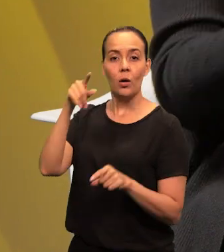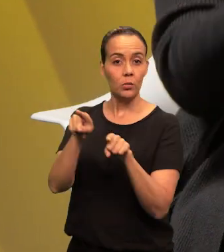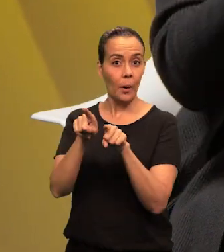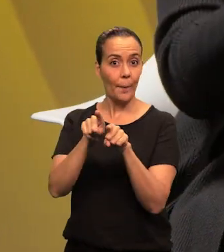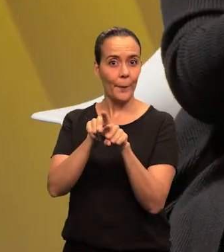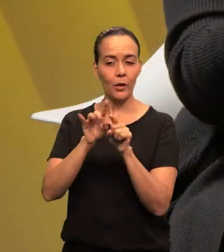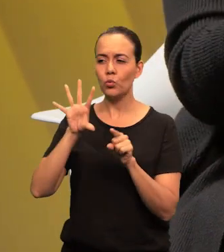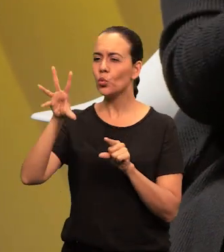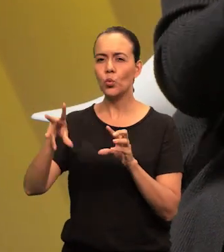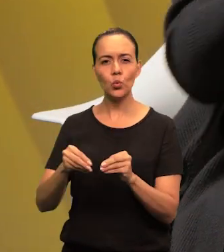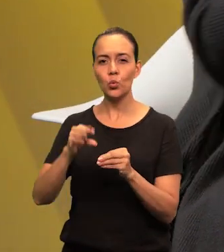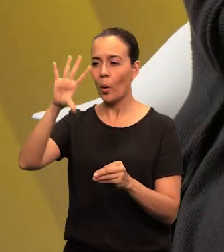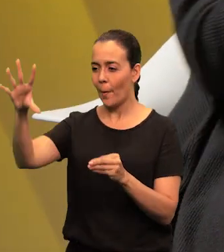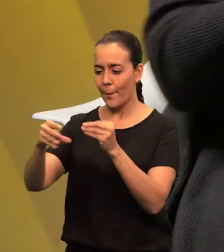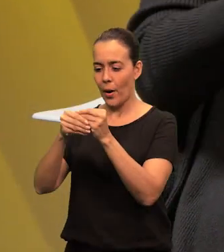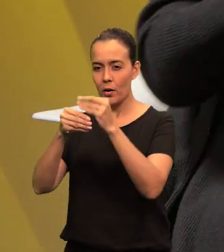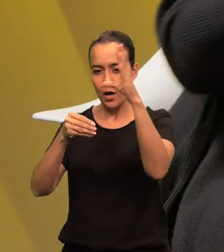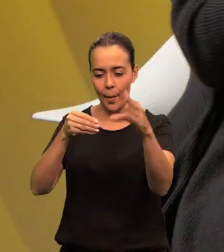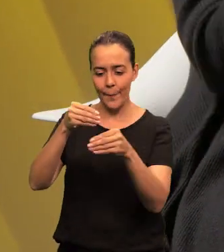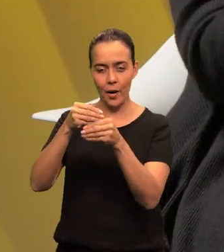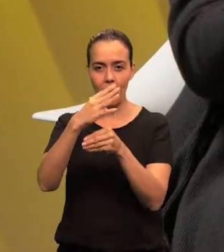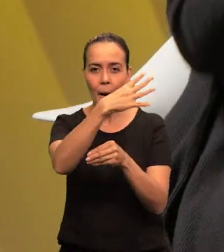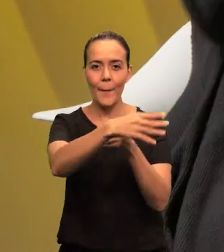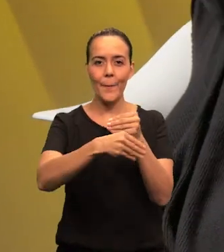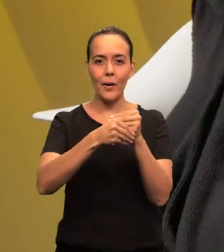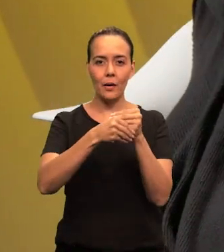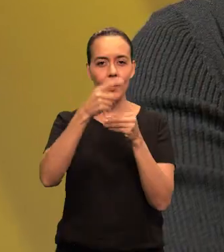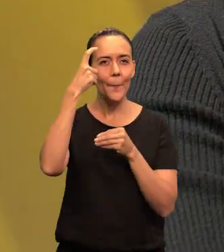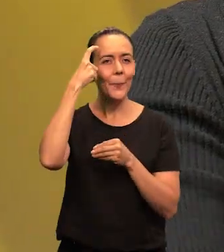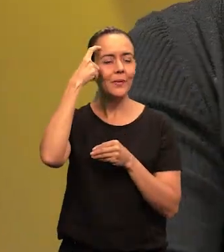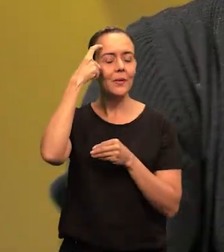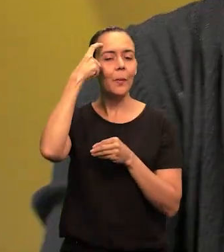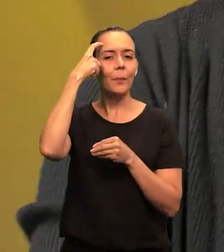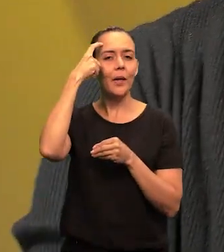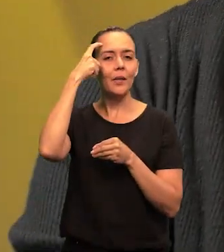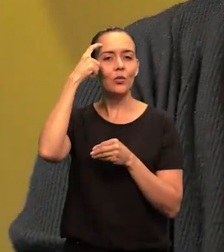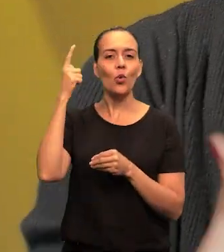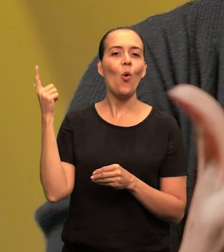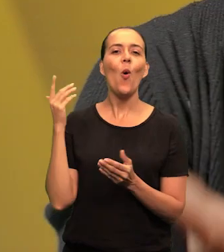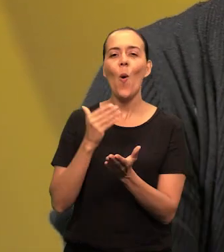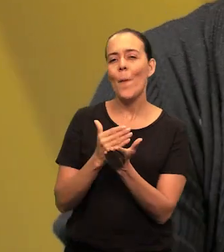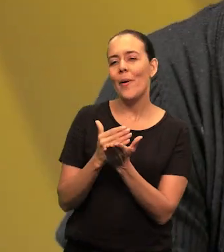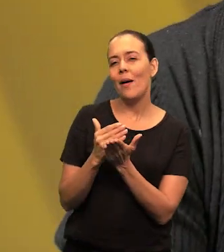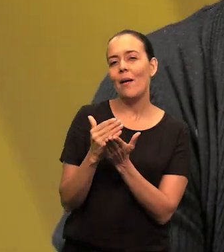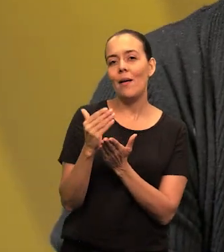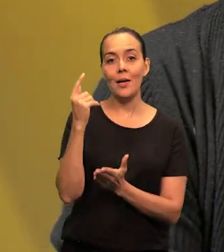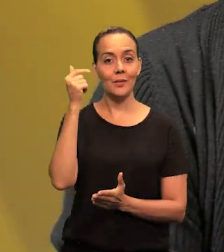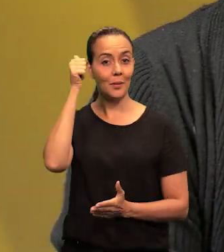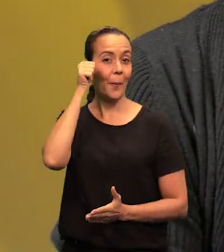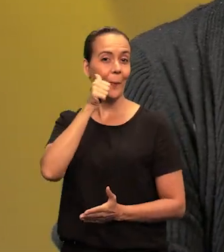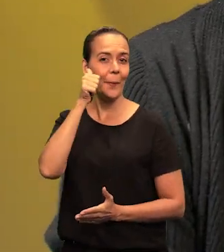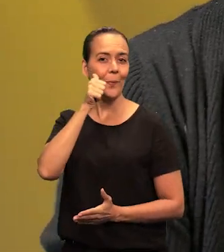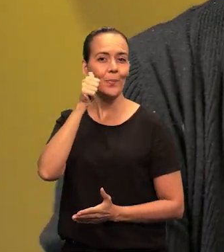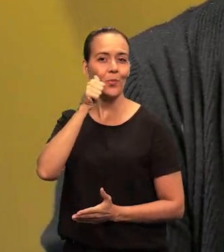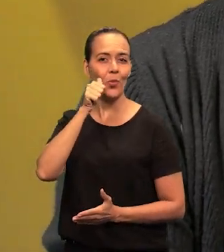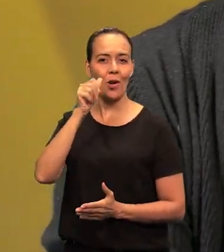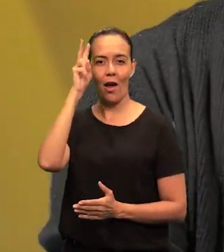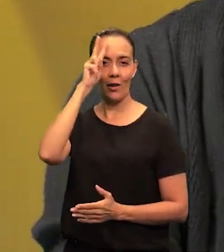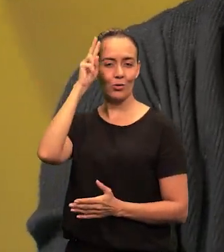A inserção destes elementos do pensamento, com certeza, recoloca a mulher no pensamento, na história do pensamento.